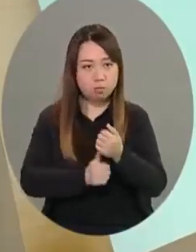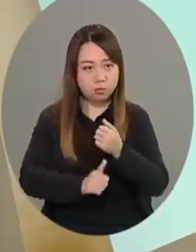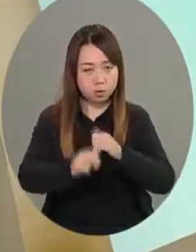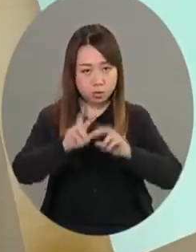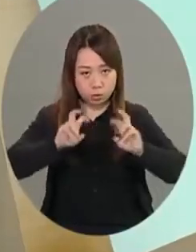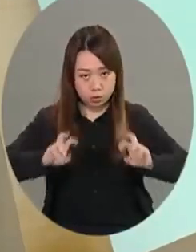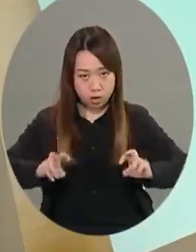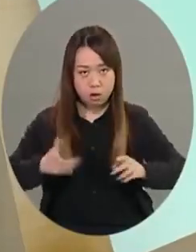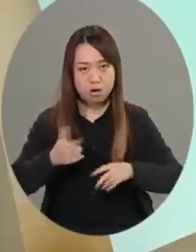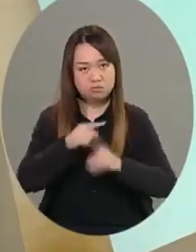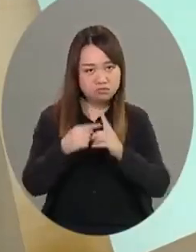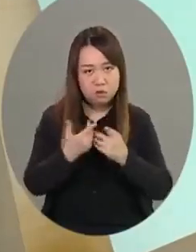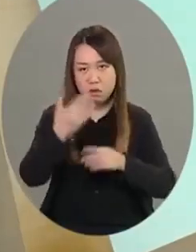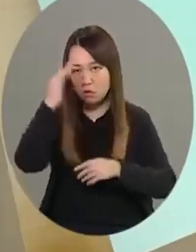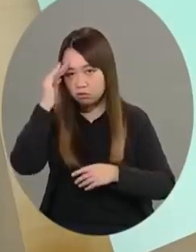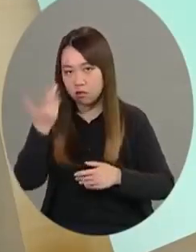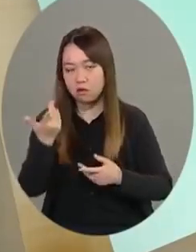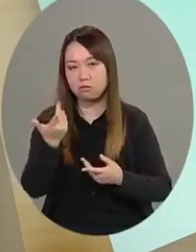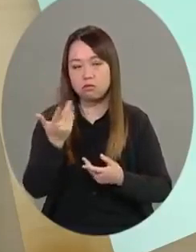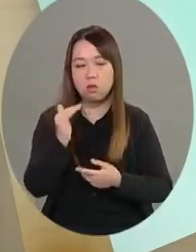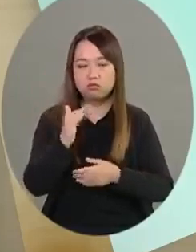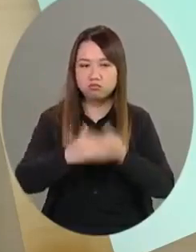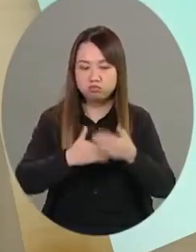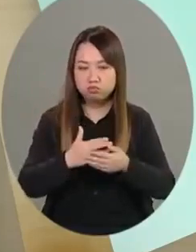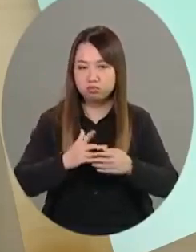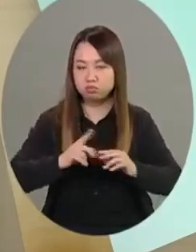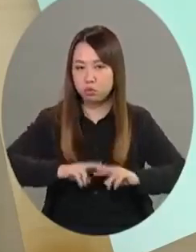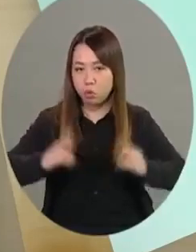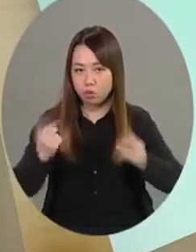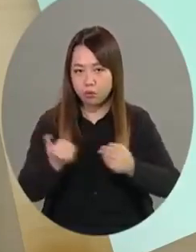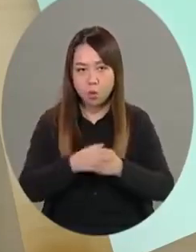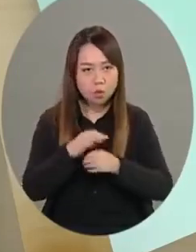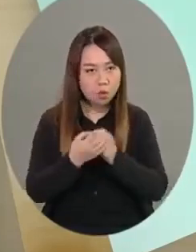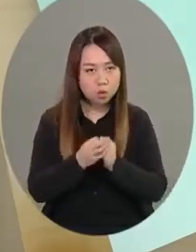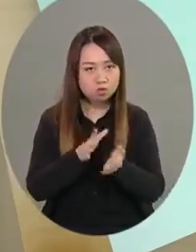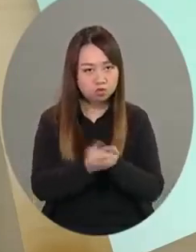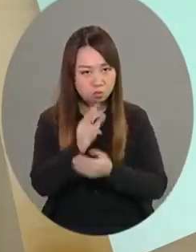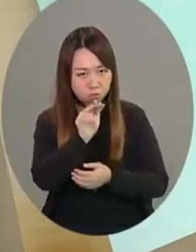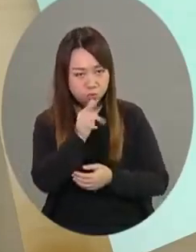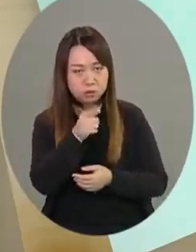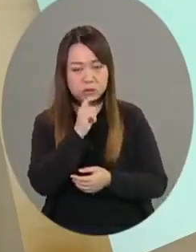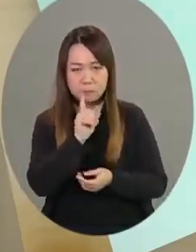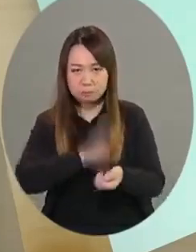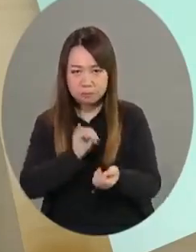对公众，对警队整体呢，都可以是出路 那么连国际专家都看得出这一点